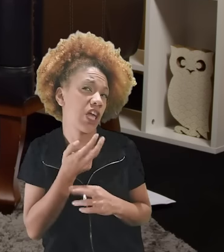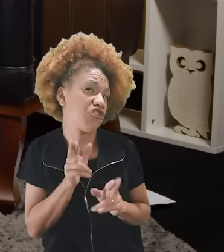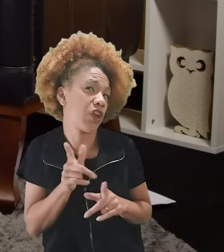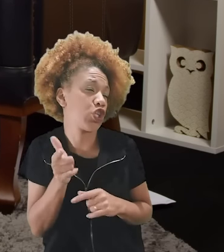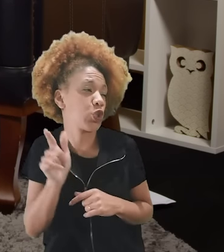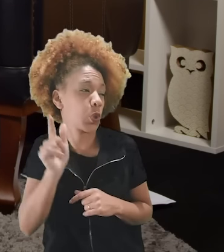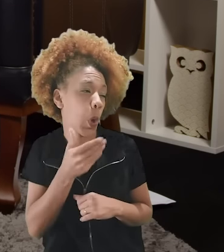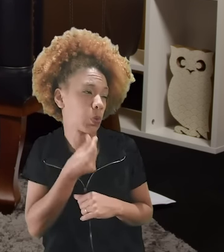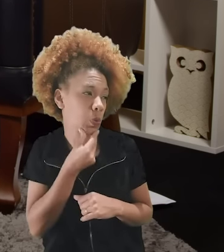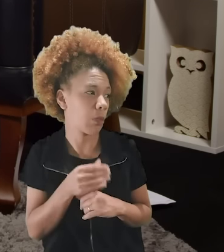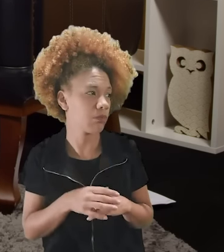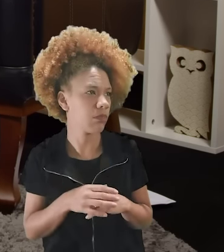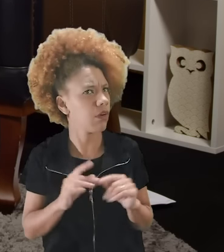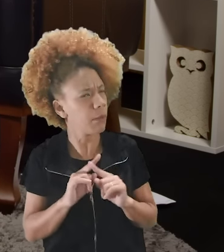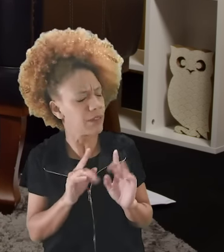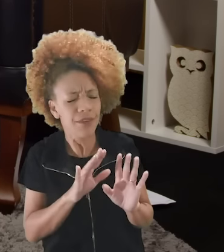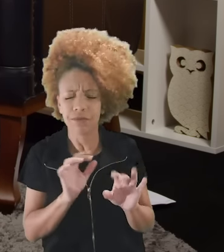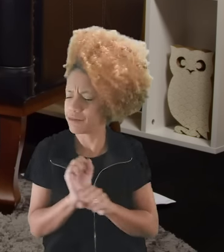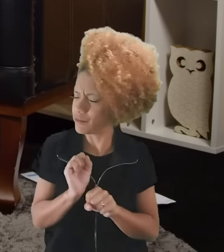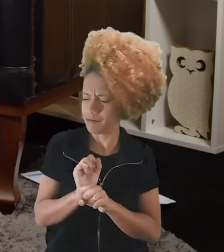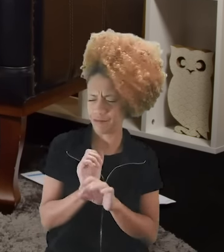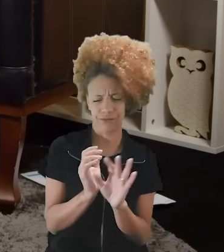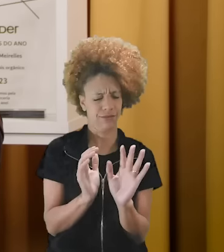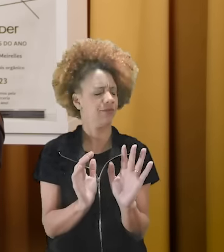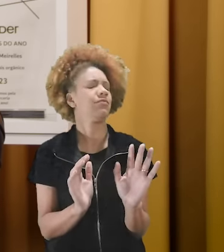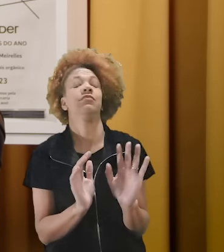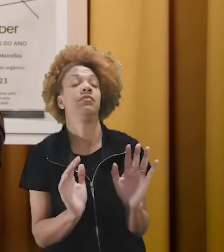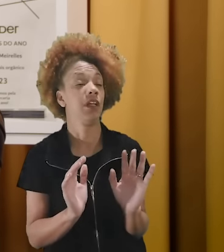fulano de tal F Mas eles respondi quer dizer pera aí pera aí você tá me dando um um lugar